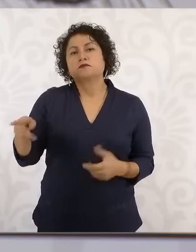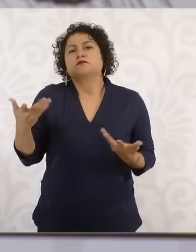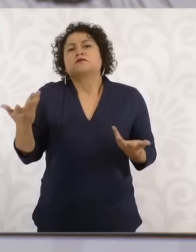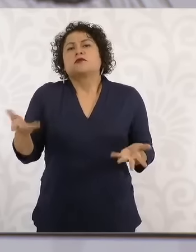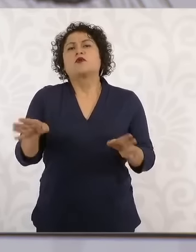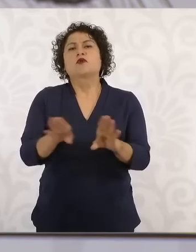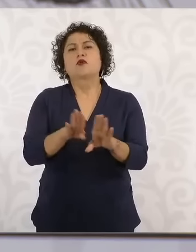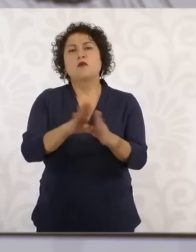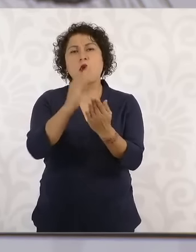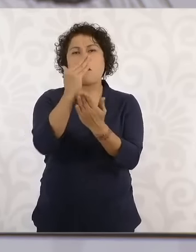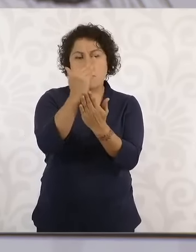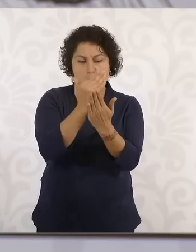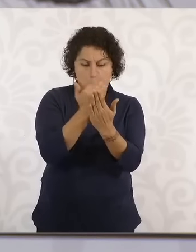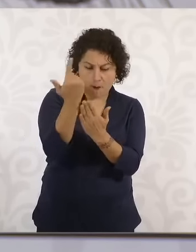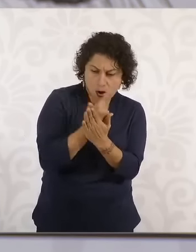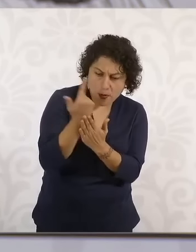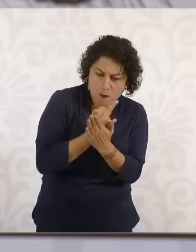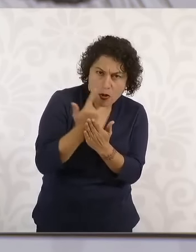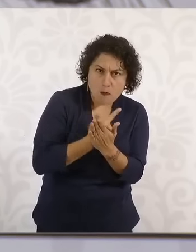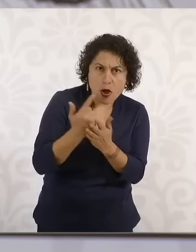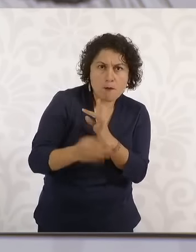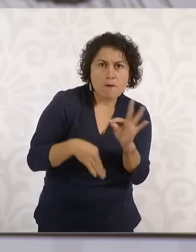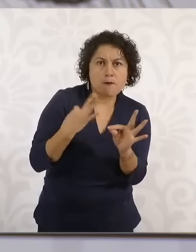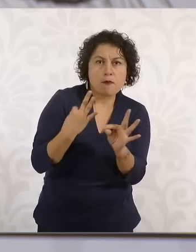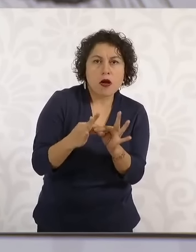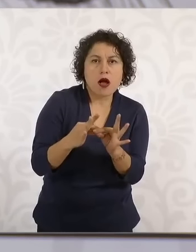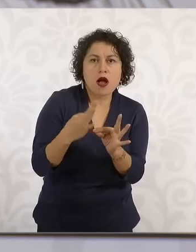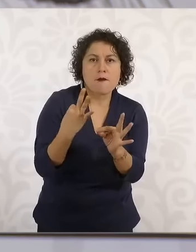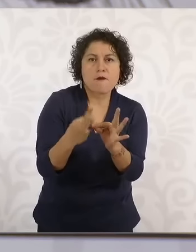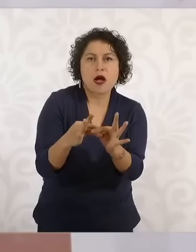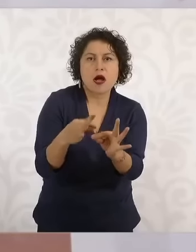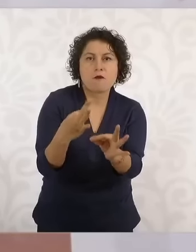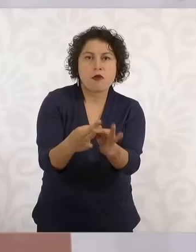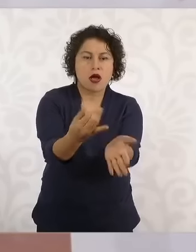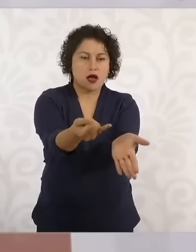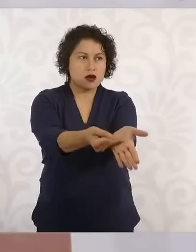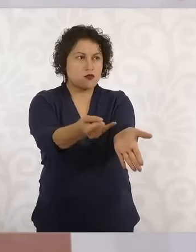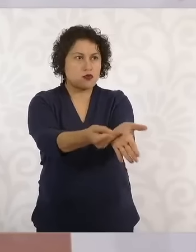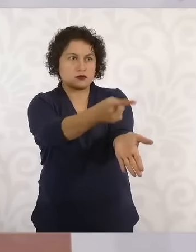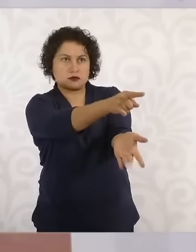este es el impuesto, pues hay que pagarlo. Y la verdad, la mayoría de los empresarios,